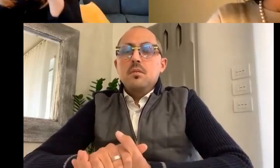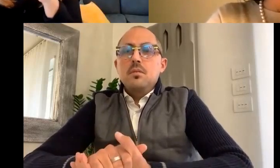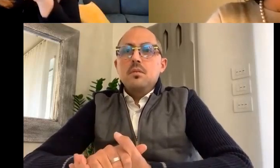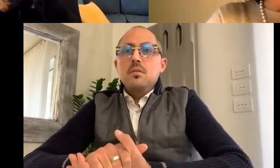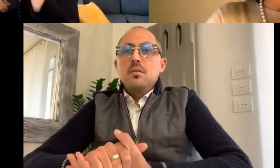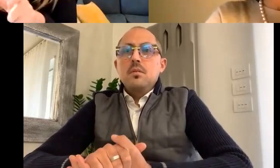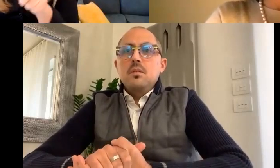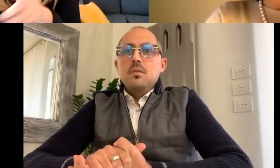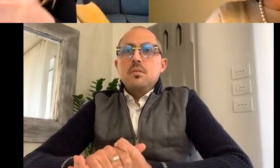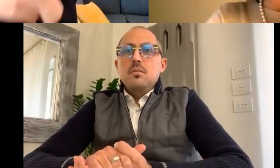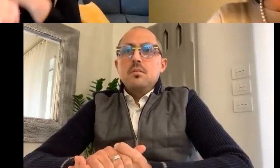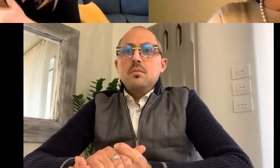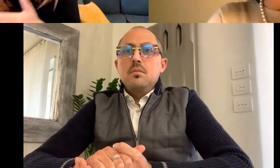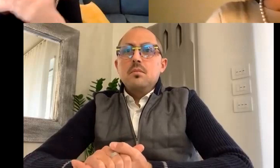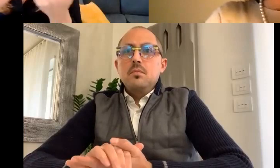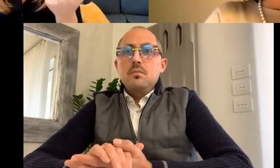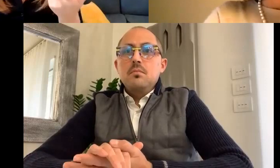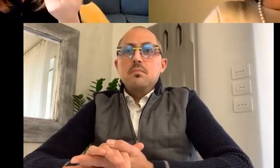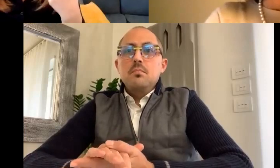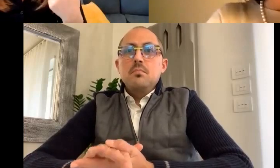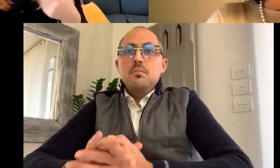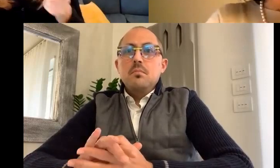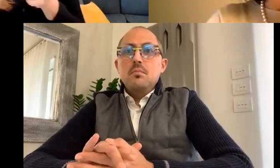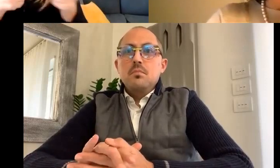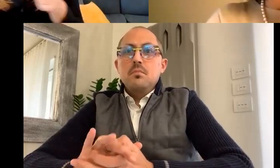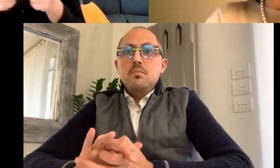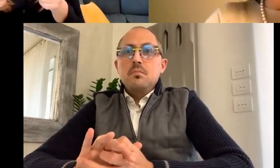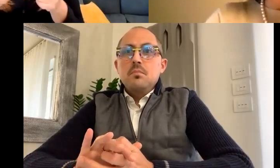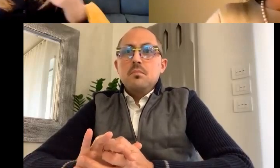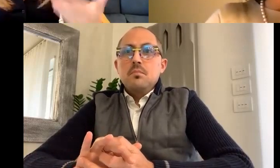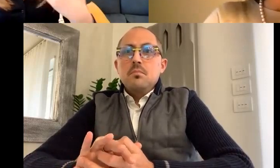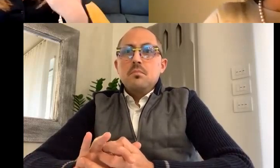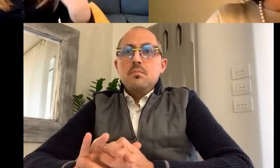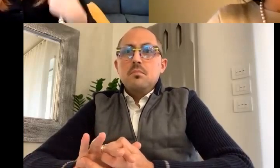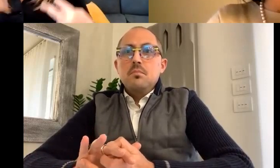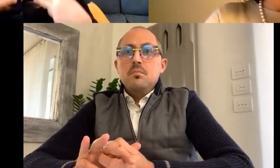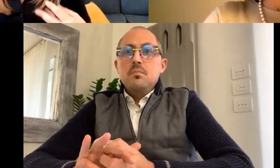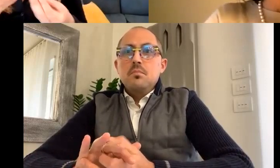stanno vivendo questa emergenza. In primo luogo vorremmo capire come le persone